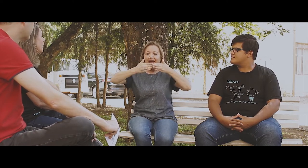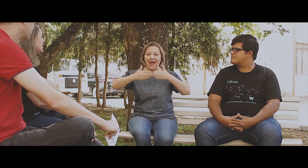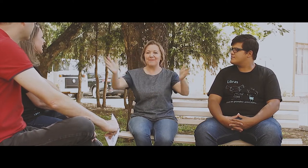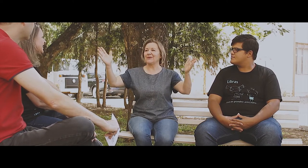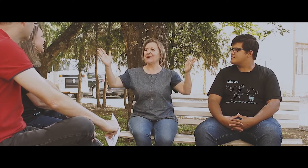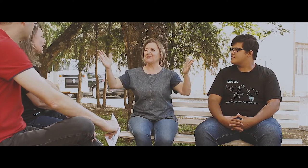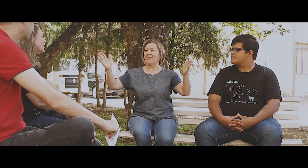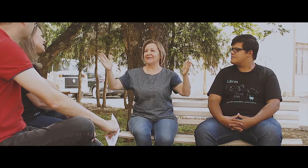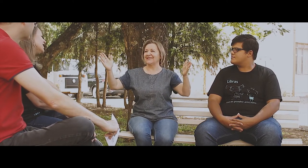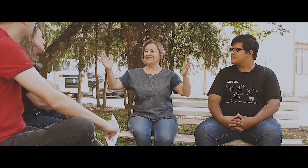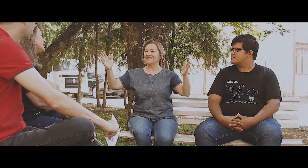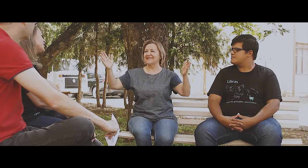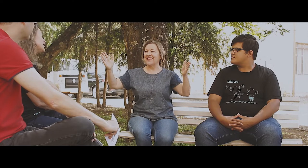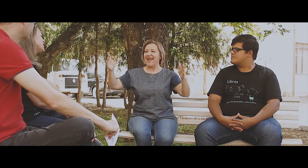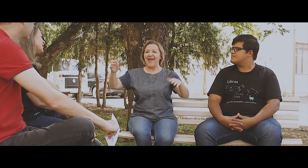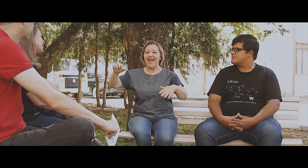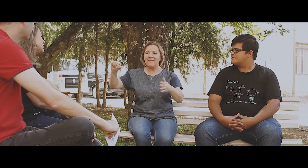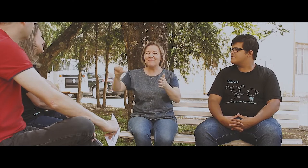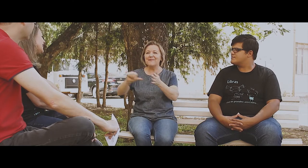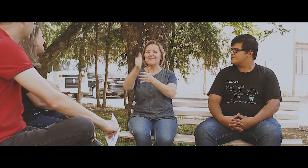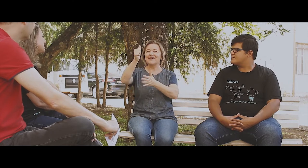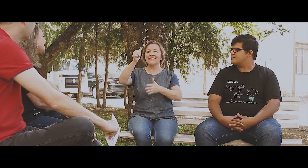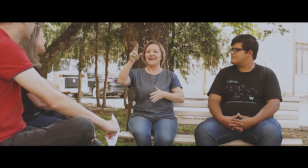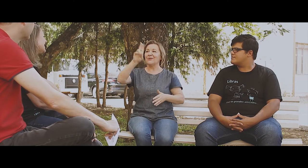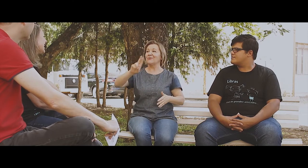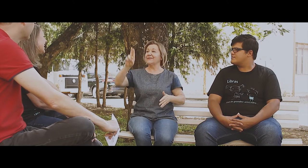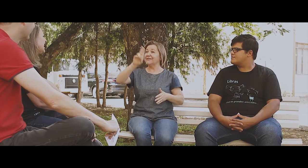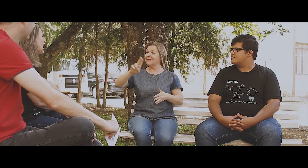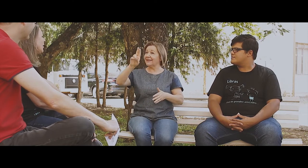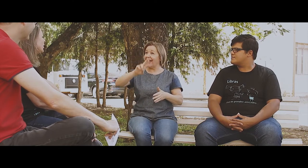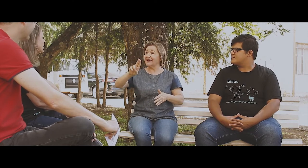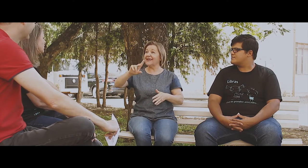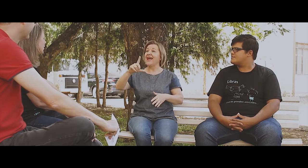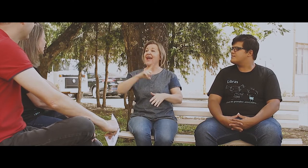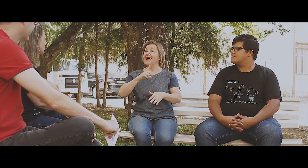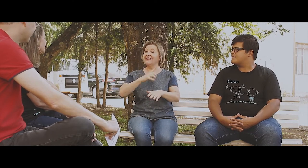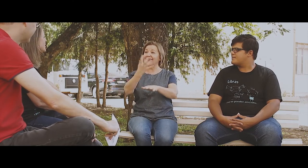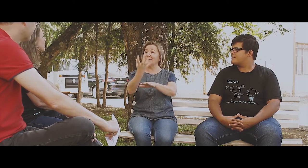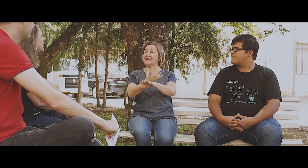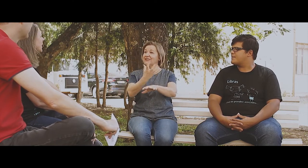mas aqui na unicentro nós só temos que agradecer né, abriu as portas porque a